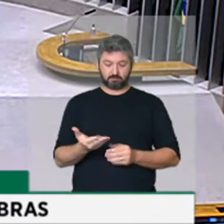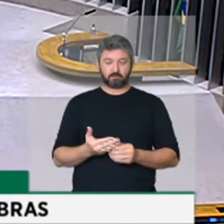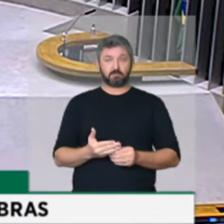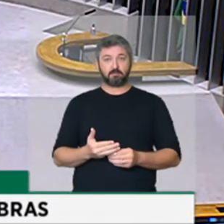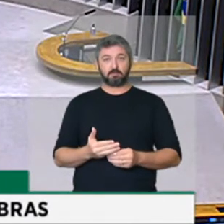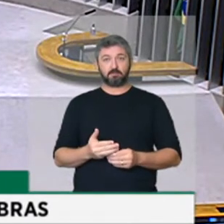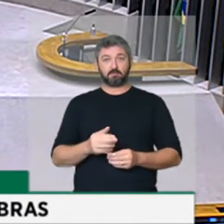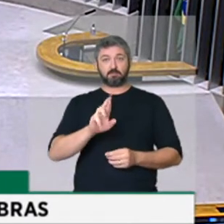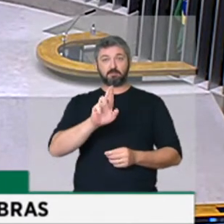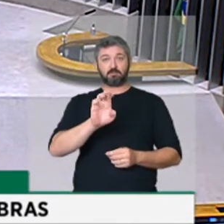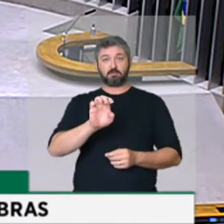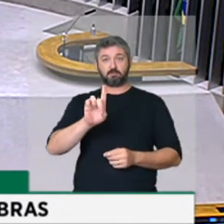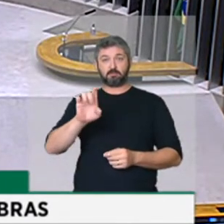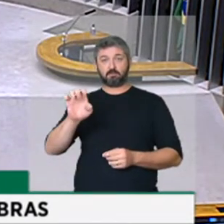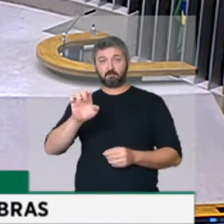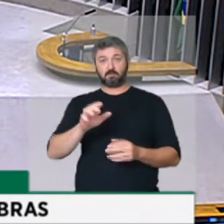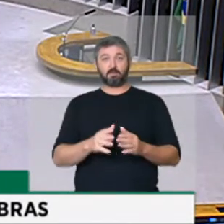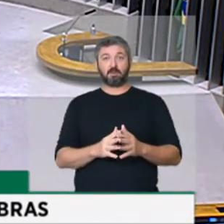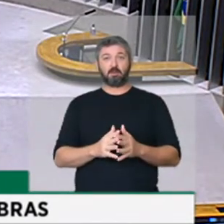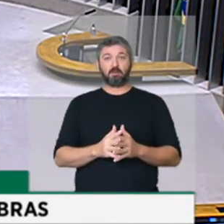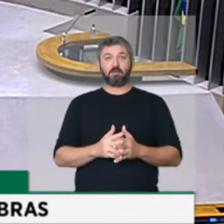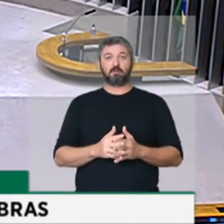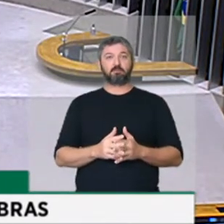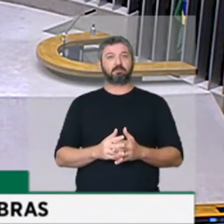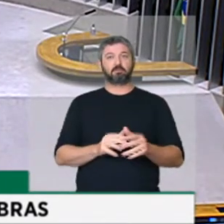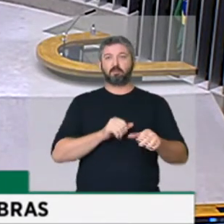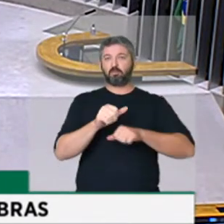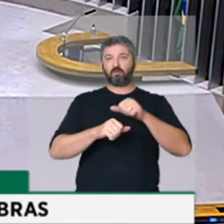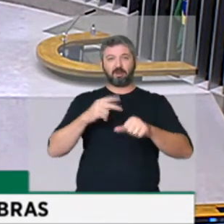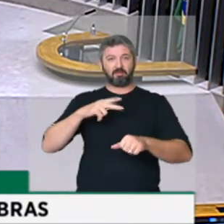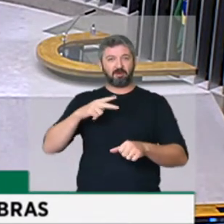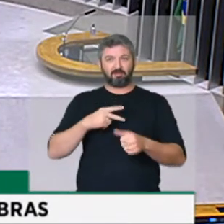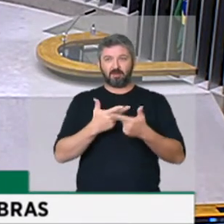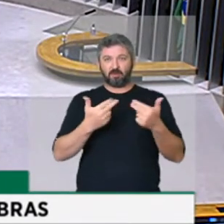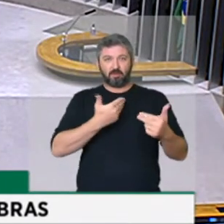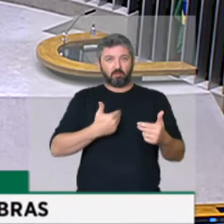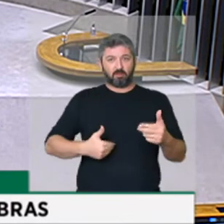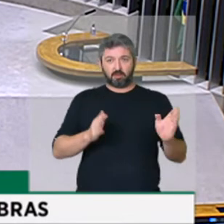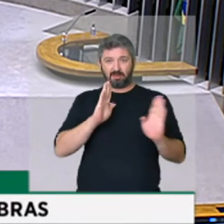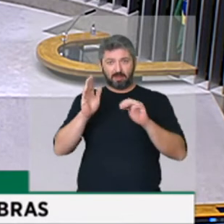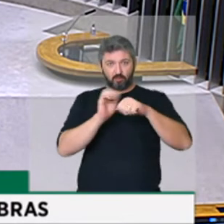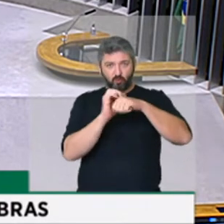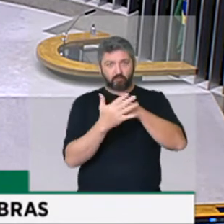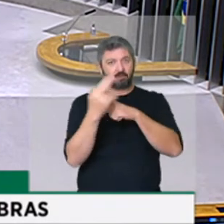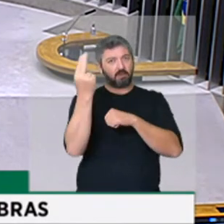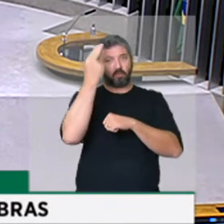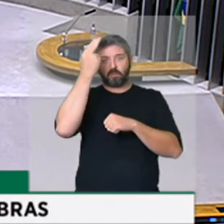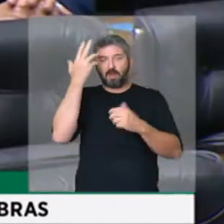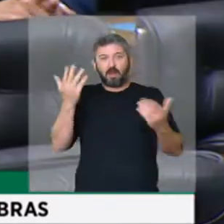[PRESIDENTE]: PV. REDE. [DEP. JOÊNIA WAPICHANA]: SR. PRESIDENTE, NÃO PODEMOS PRIVATIZAR ESTATAIS DURANTE A PANDEMIA. ESSA NÃO É A PRIORIDADE DA